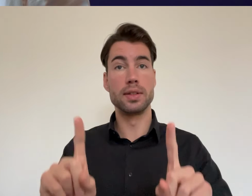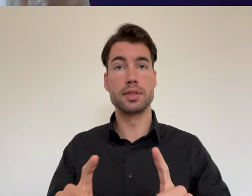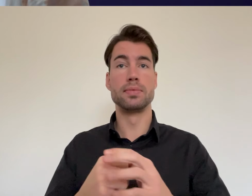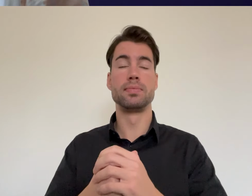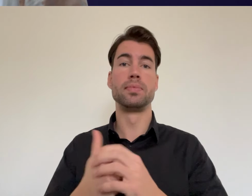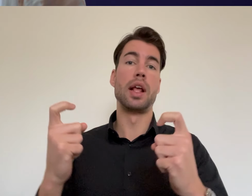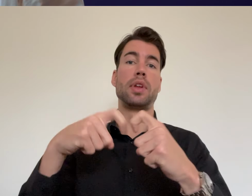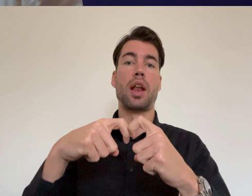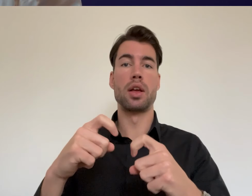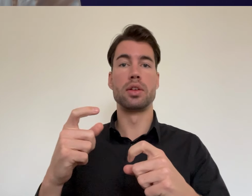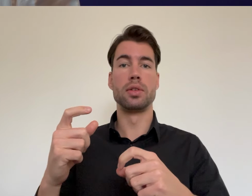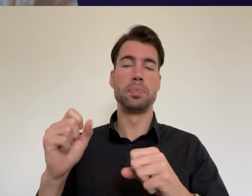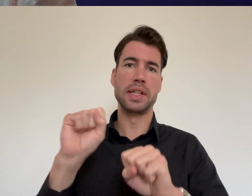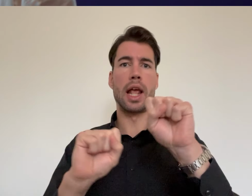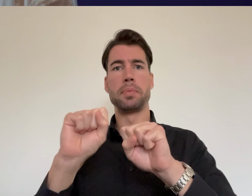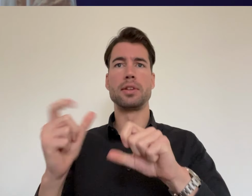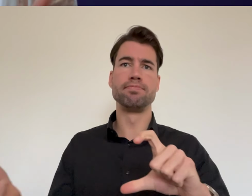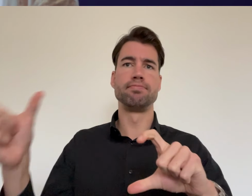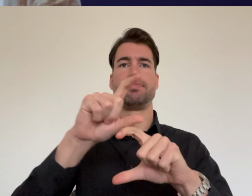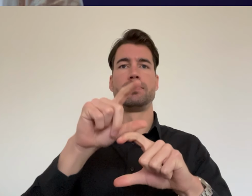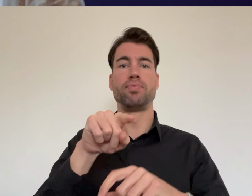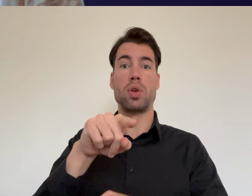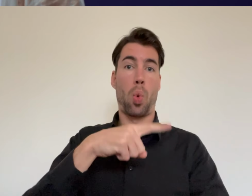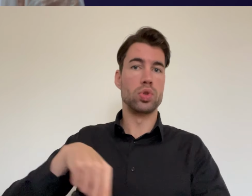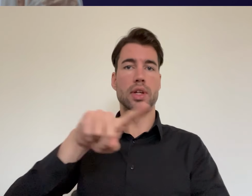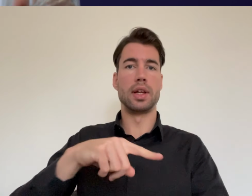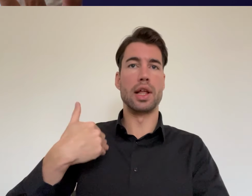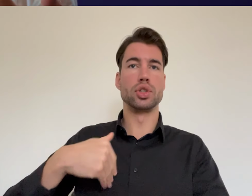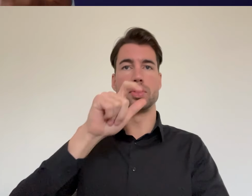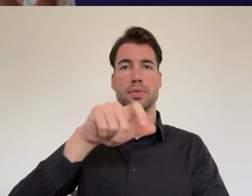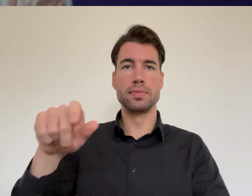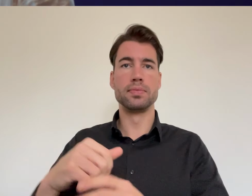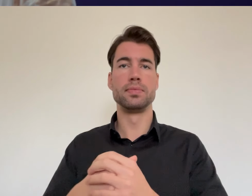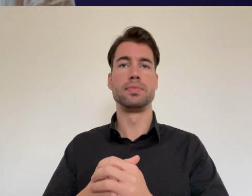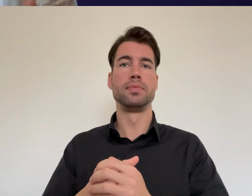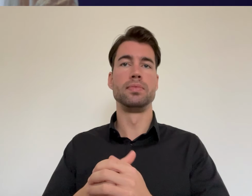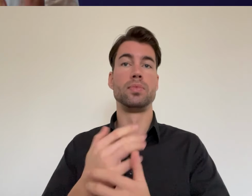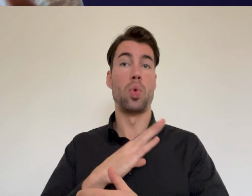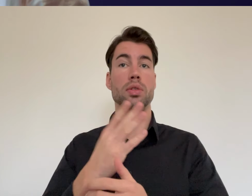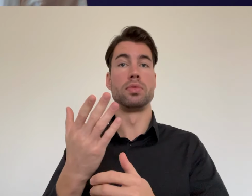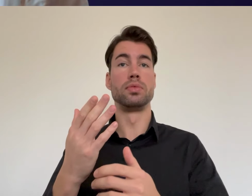een extra mate van bescherming van onze cliënten en daarmee ook voor jullie omdat doorbesmetting